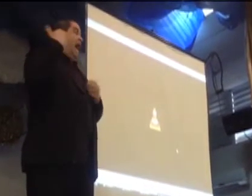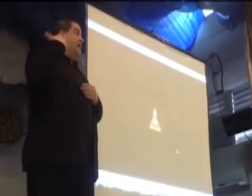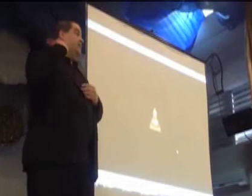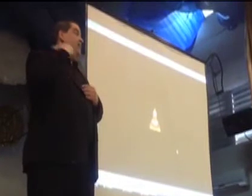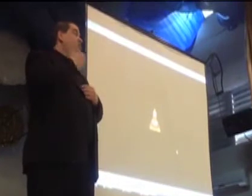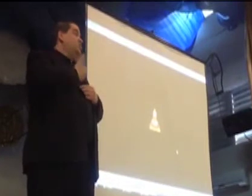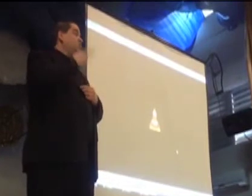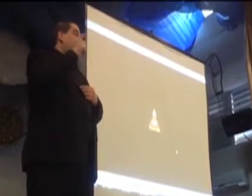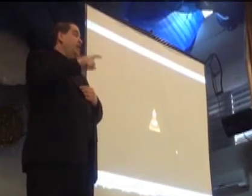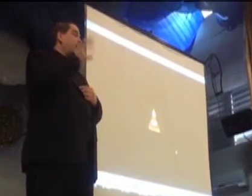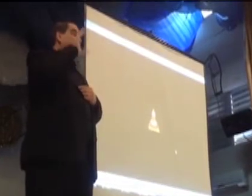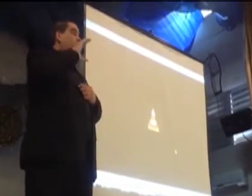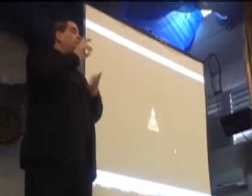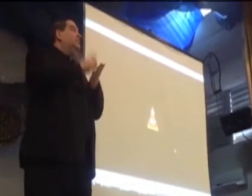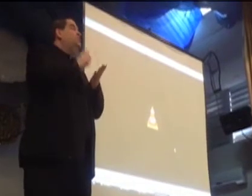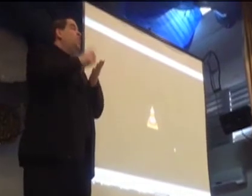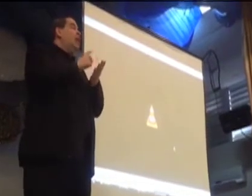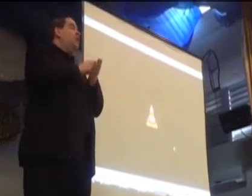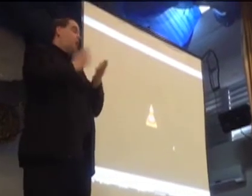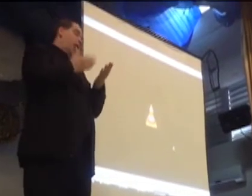Antes nosotros teníamos que buscar el diccionario,